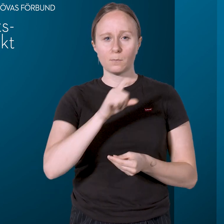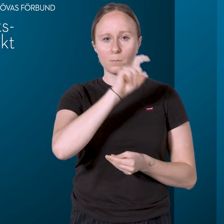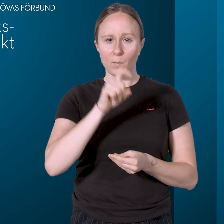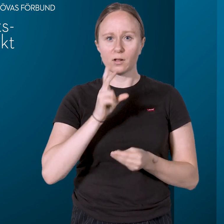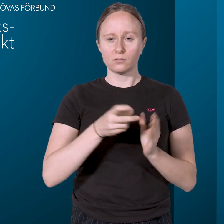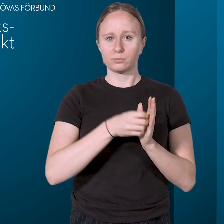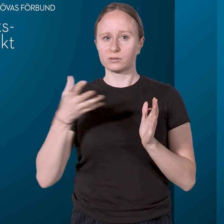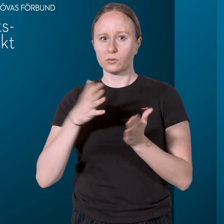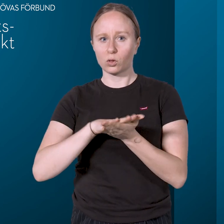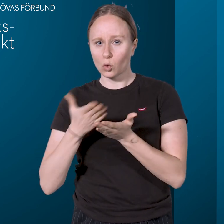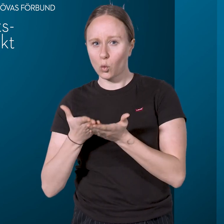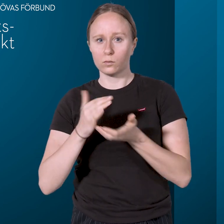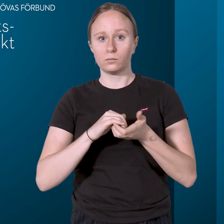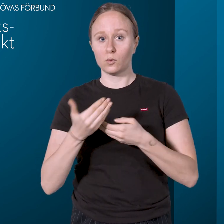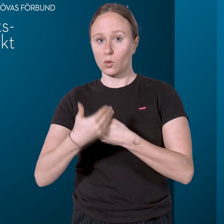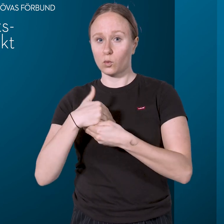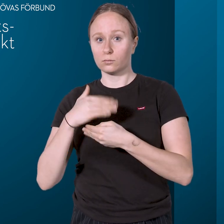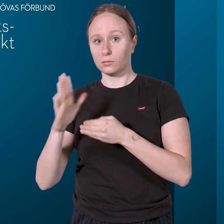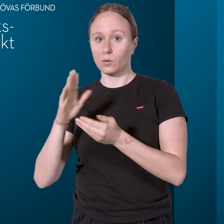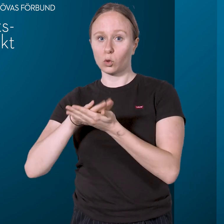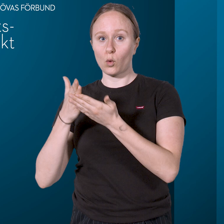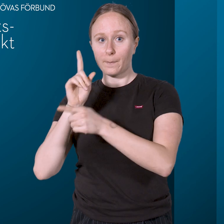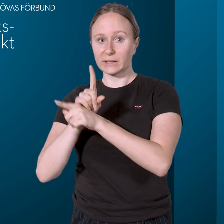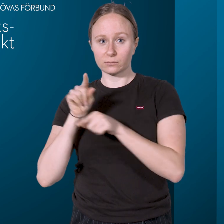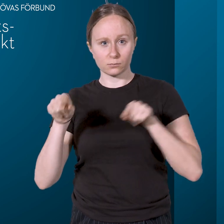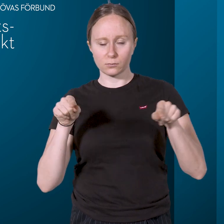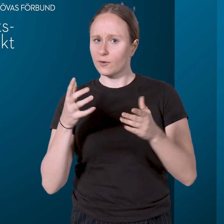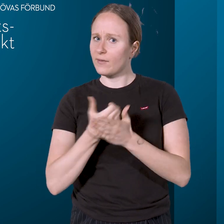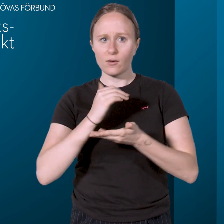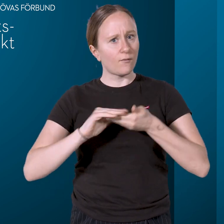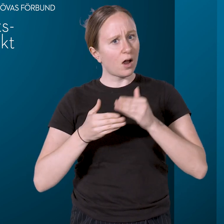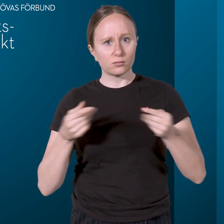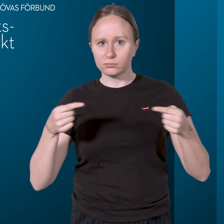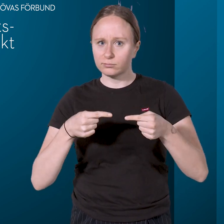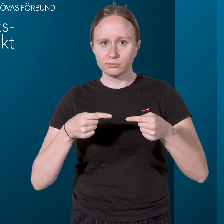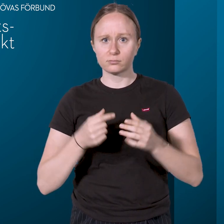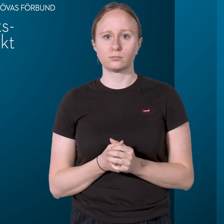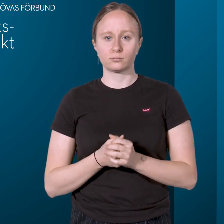Problemen har lett till att utbud, dvs. tolkar och förfrågan dvs. - inte finner varandra.